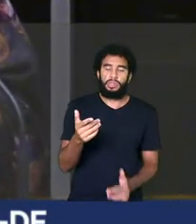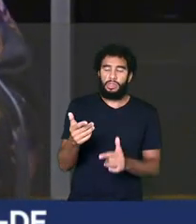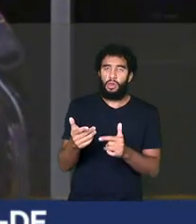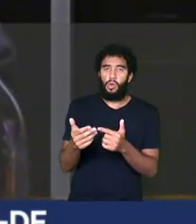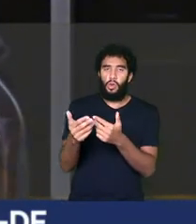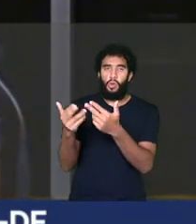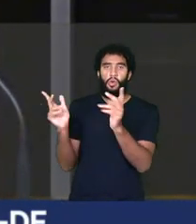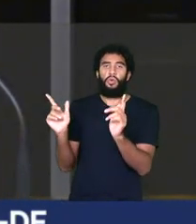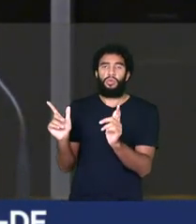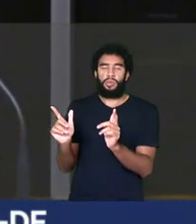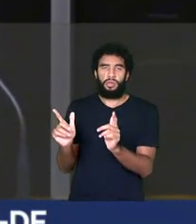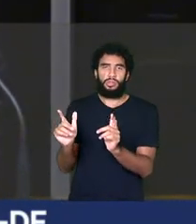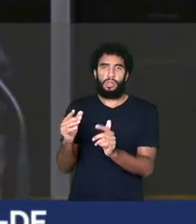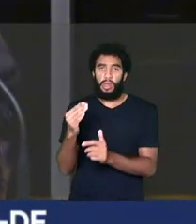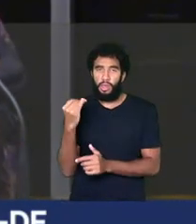TEM OS JOGOS, ESSAS PESSOAS DEIXAM DE EXERCER OUTRAS